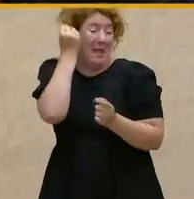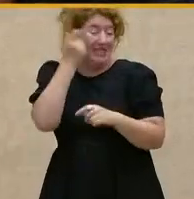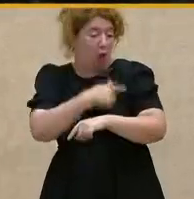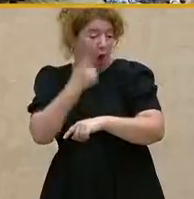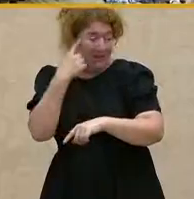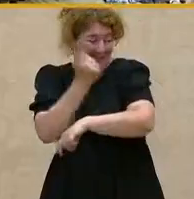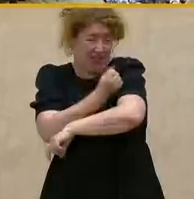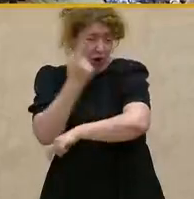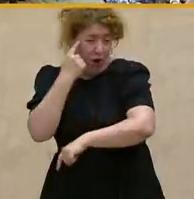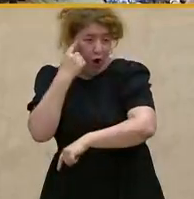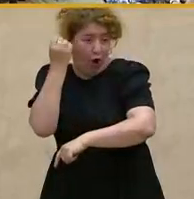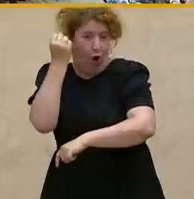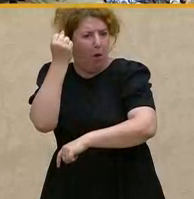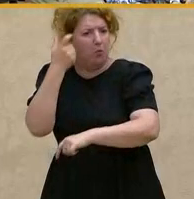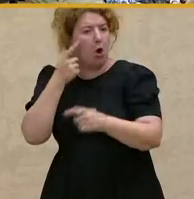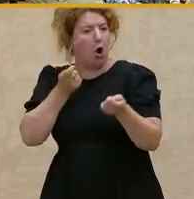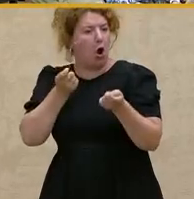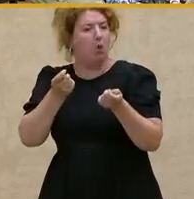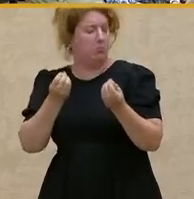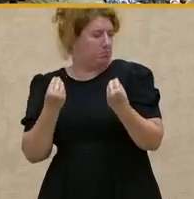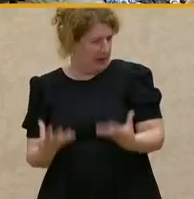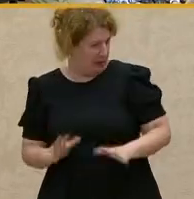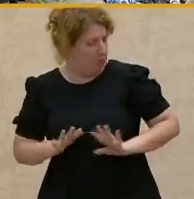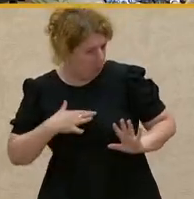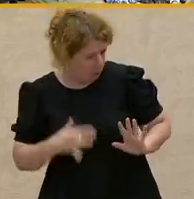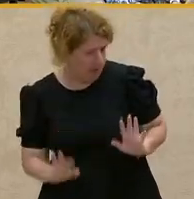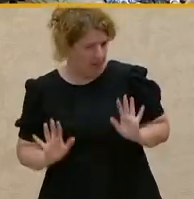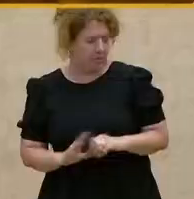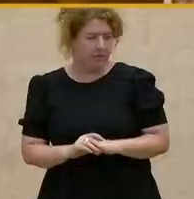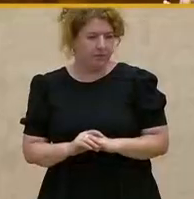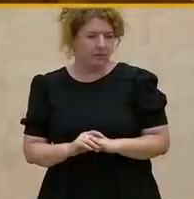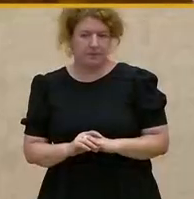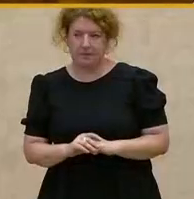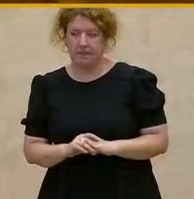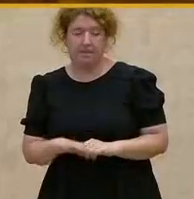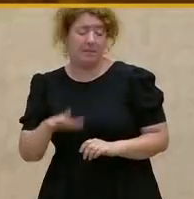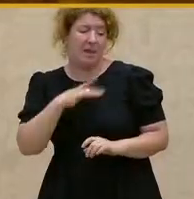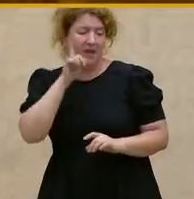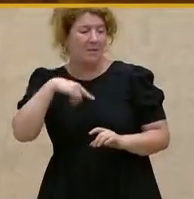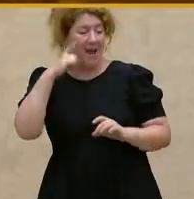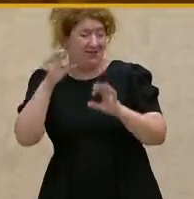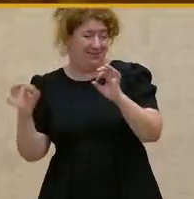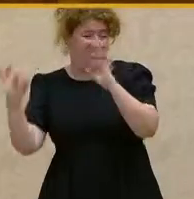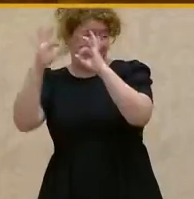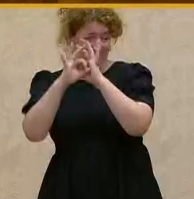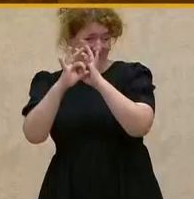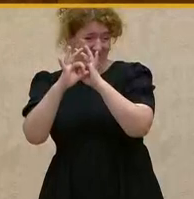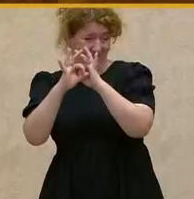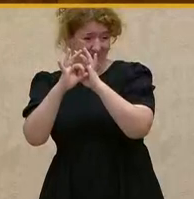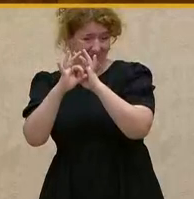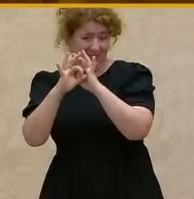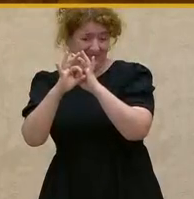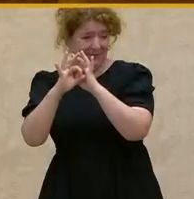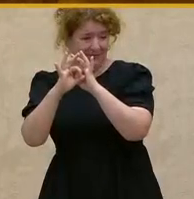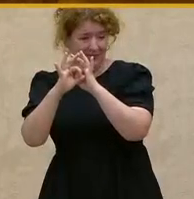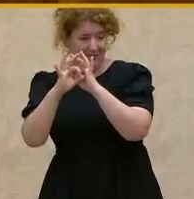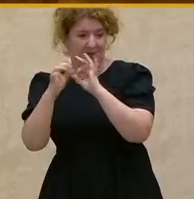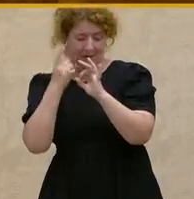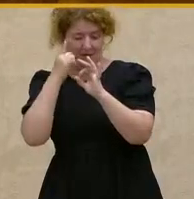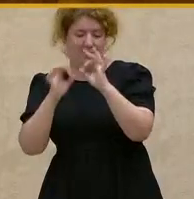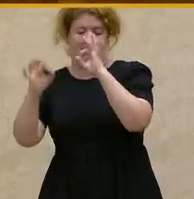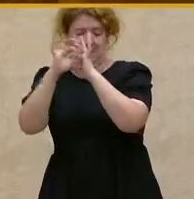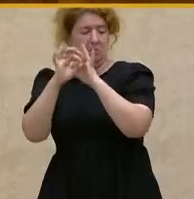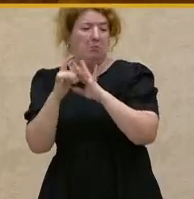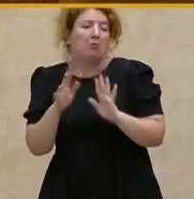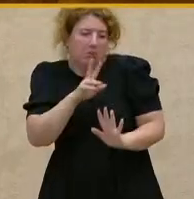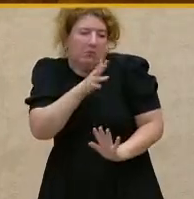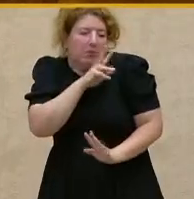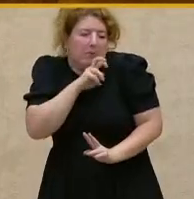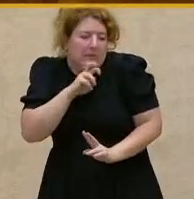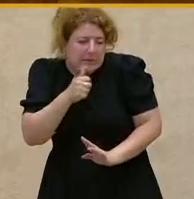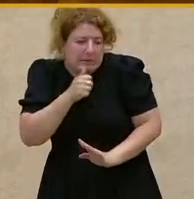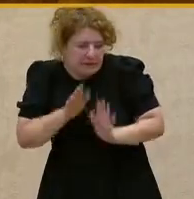suficiente. Llevo una lente, ya estaba operada, y se mantiene la lente y se mantiene bien.